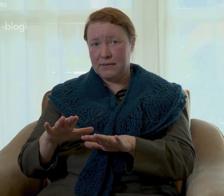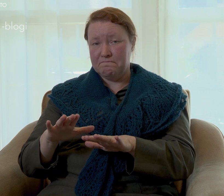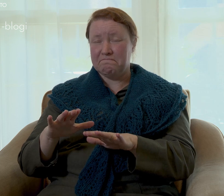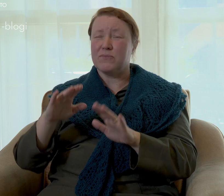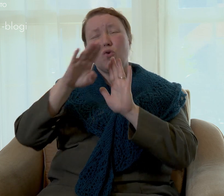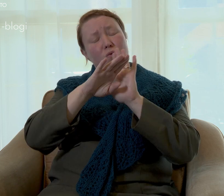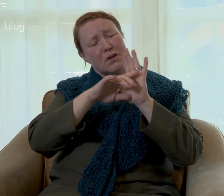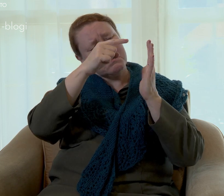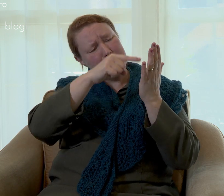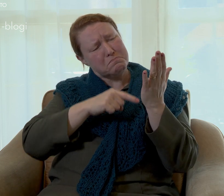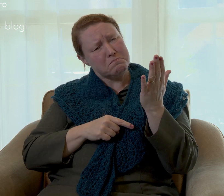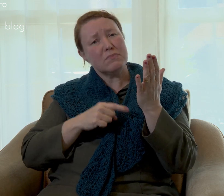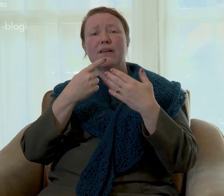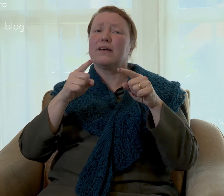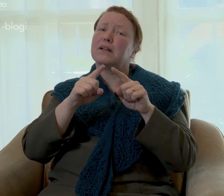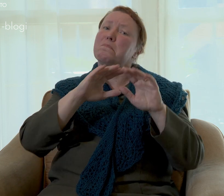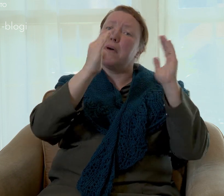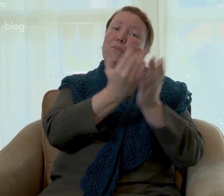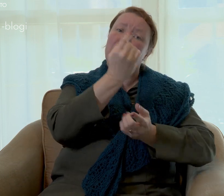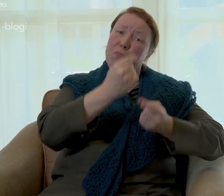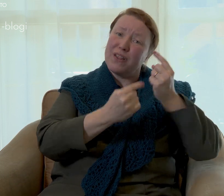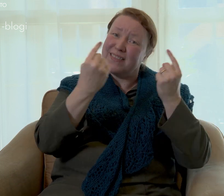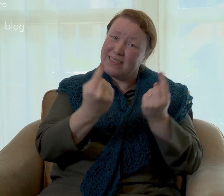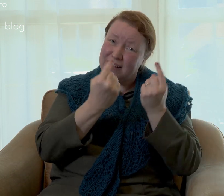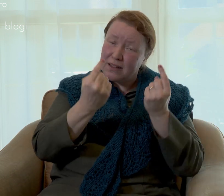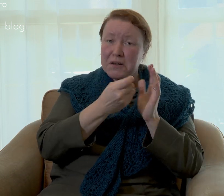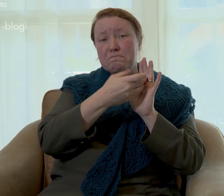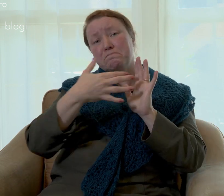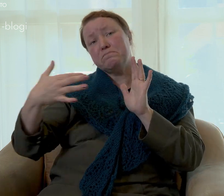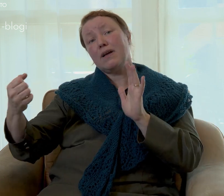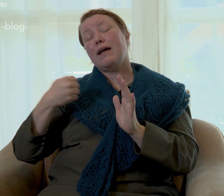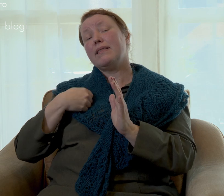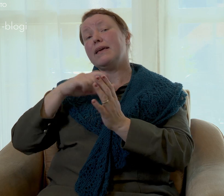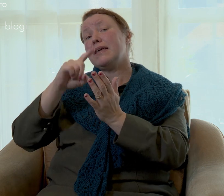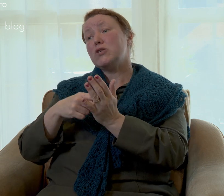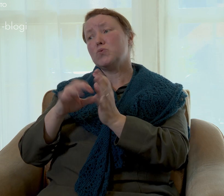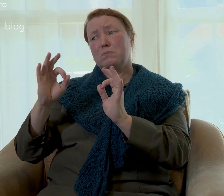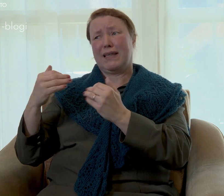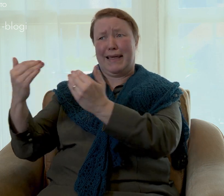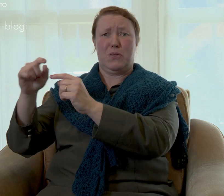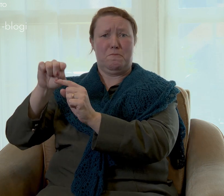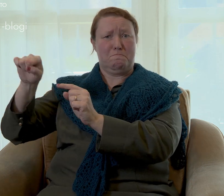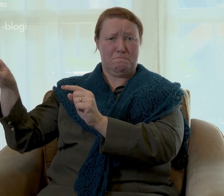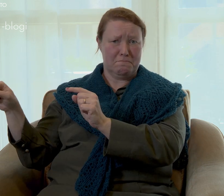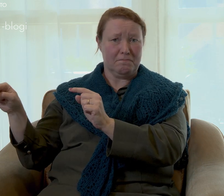ja esillä oli monia ajankohtaisia asioita maailmanpoliittisesta tilanteesta - hätäkeskuksen kehittämiseen.